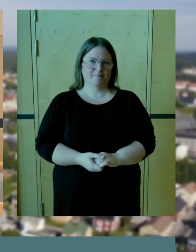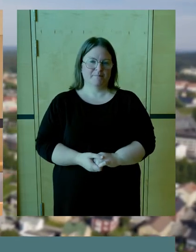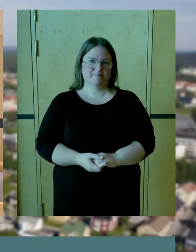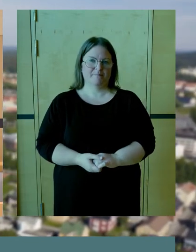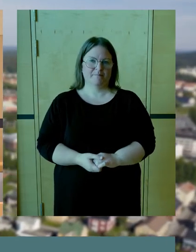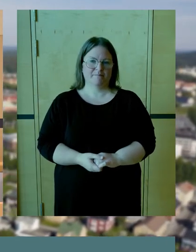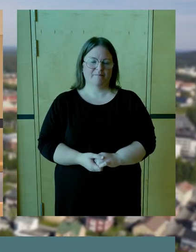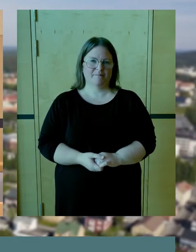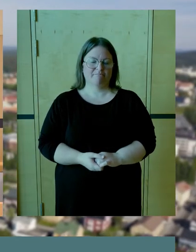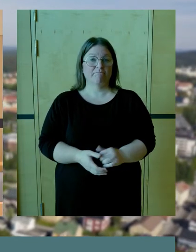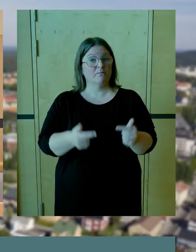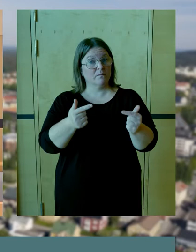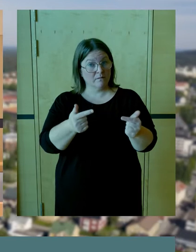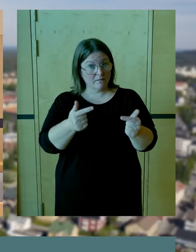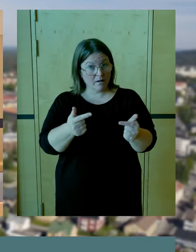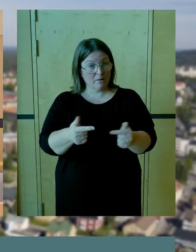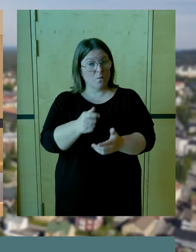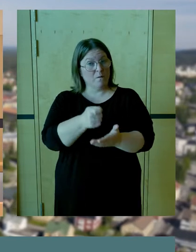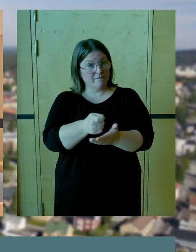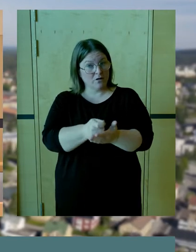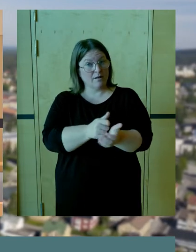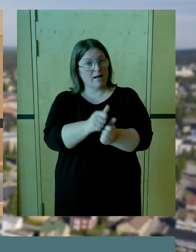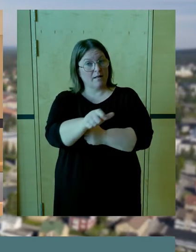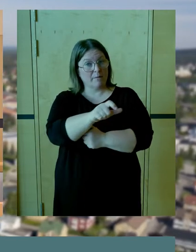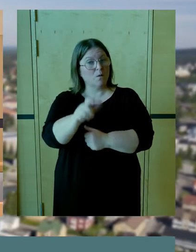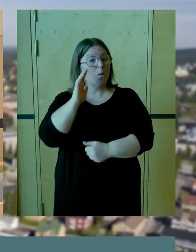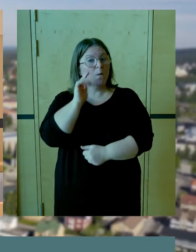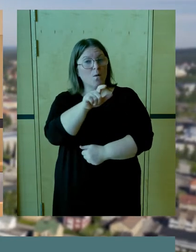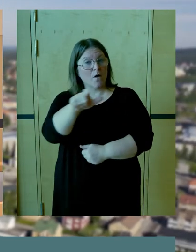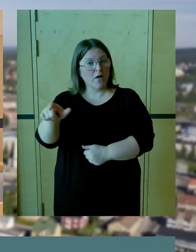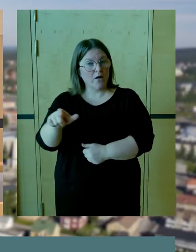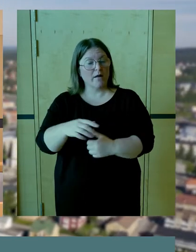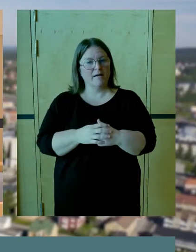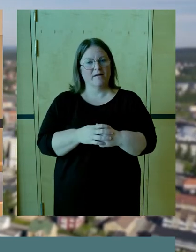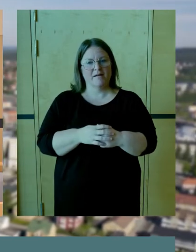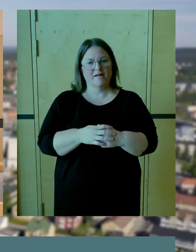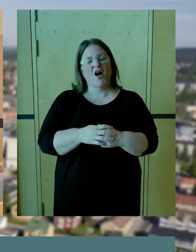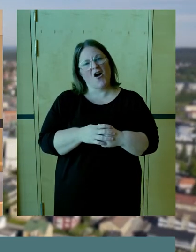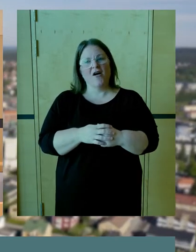Ledamöter och och har reagerat på samma sak som sin